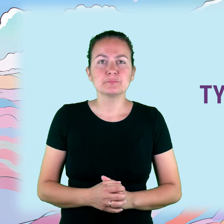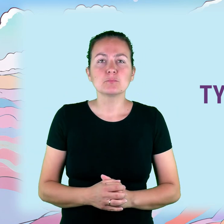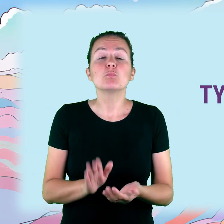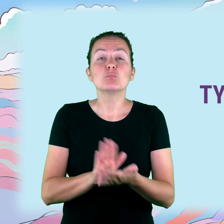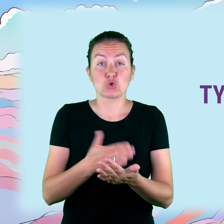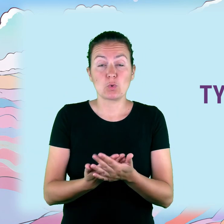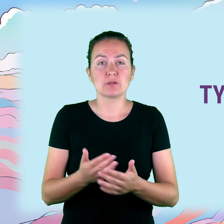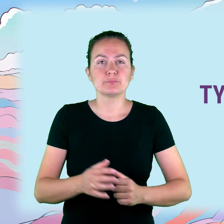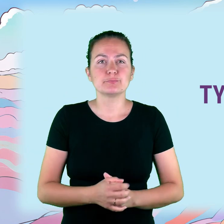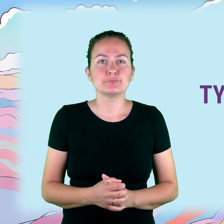Przykłady: